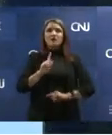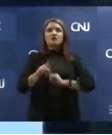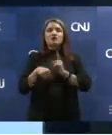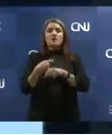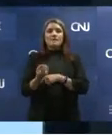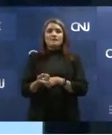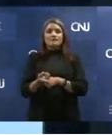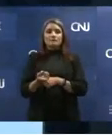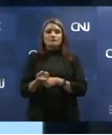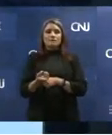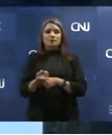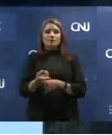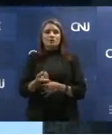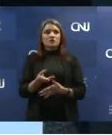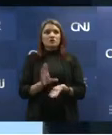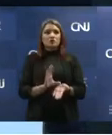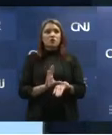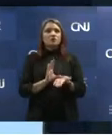gostaria de aduzir.